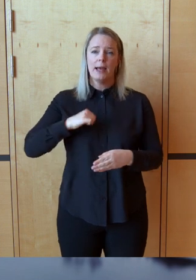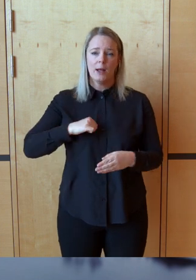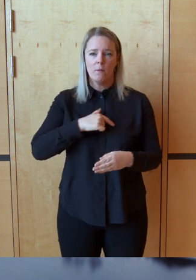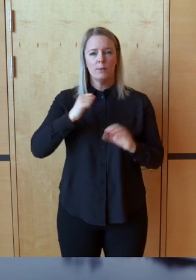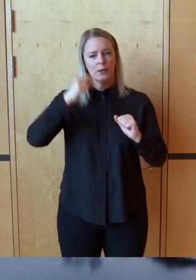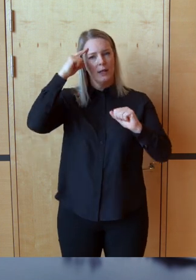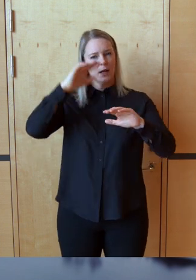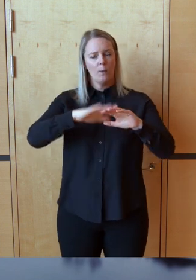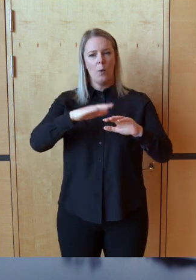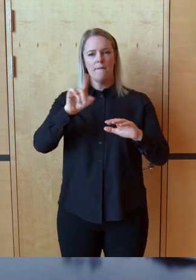Ansvar på dem